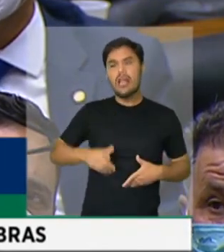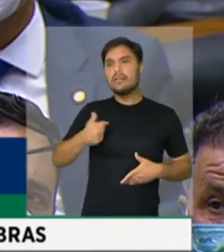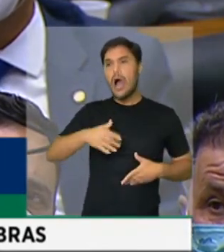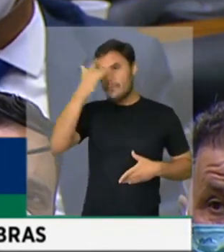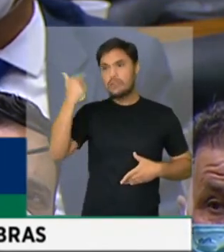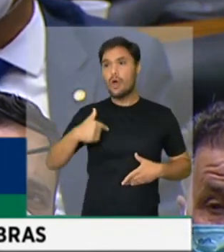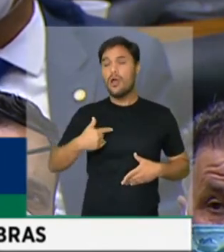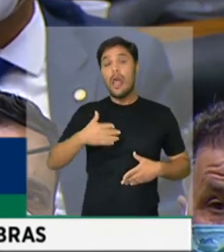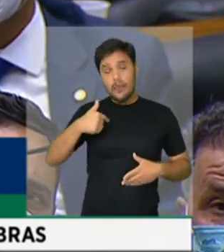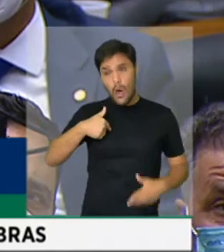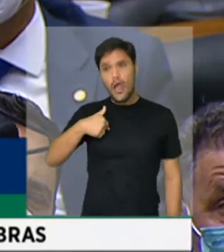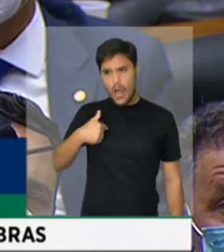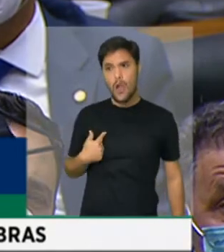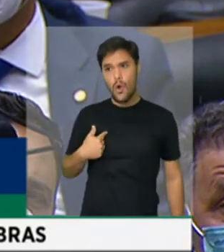NADA CONTRA AS MULHERES, JÁ